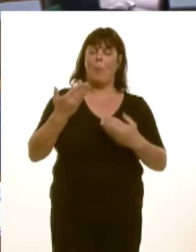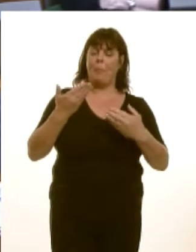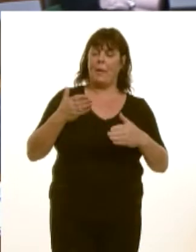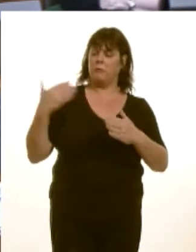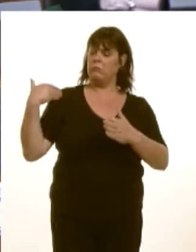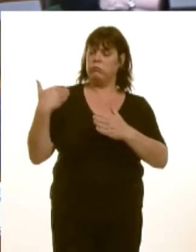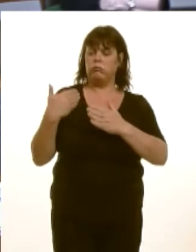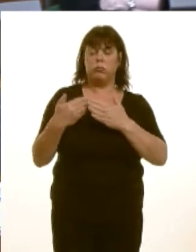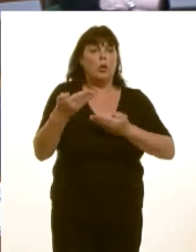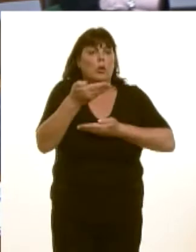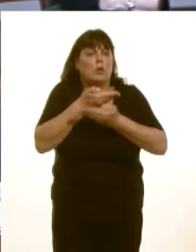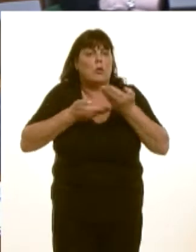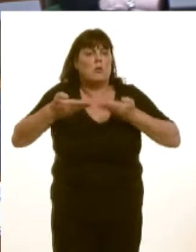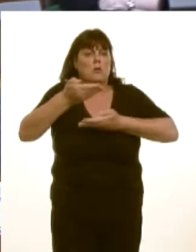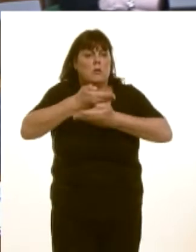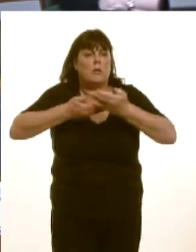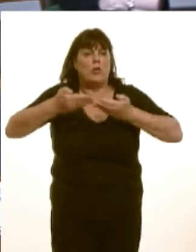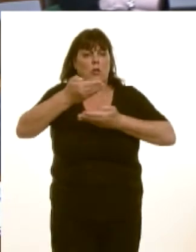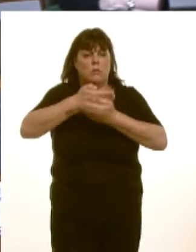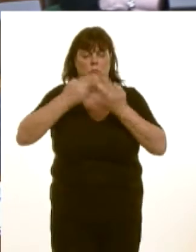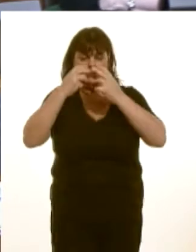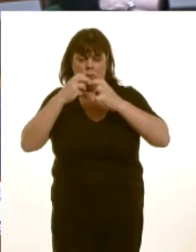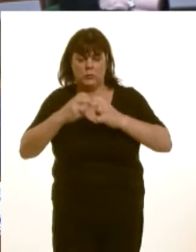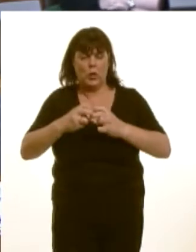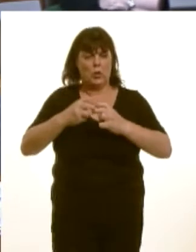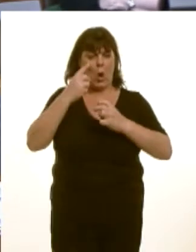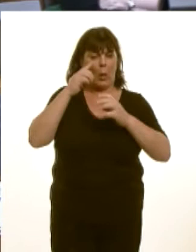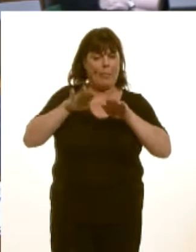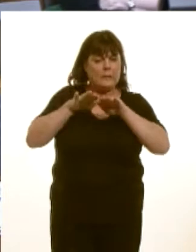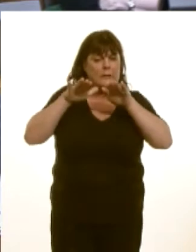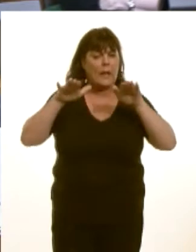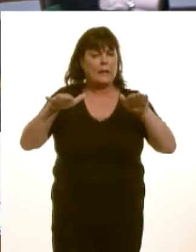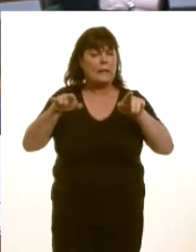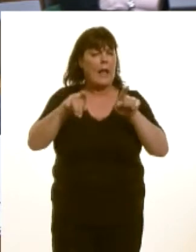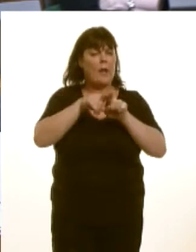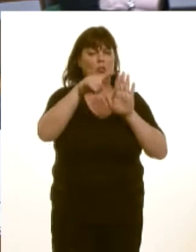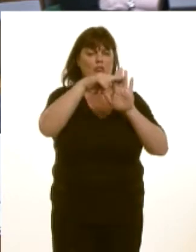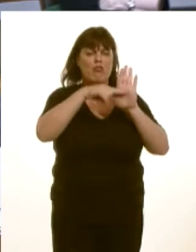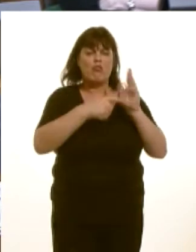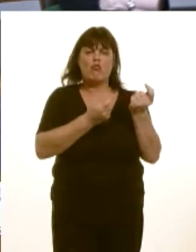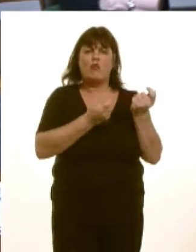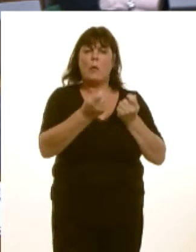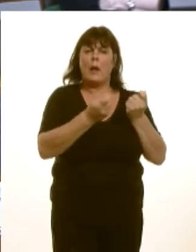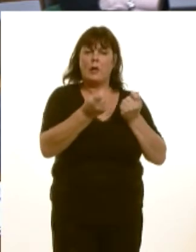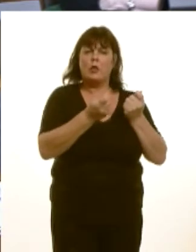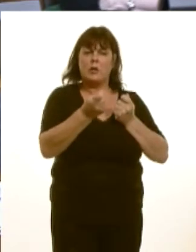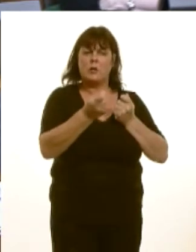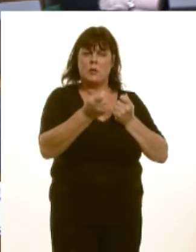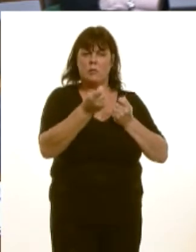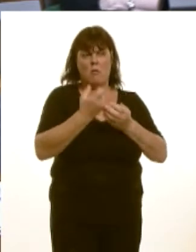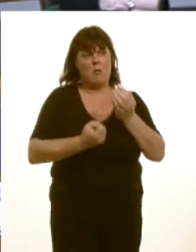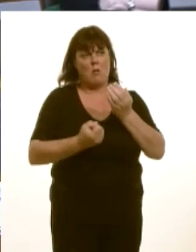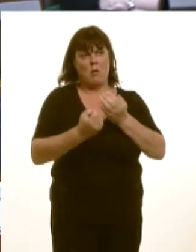Felly, bydd cyfle i ystyried ym mha ffordd y gall y safonau gael eu cryfhau, o ystyried